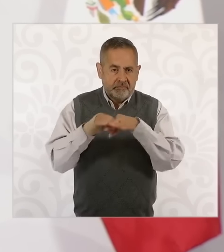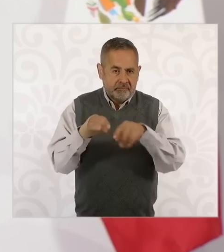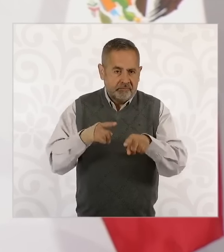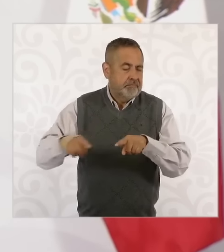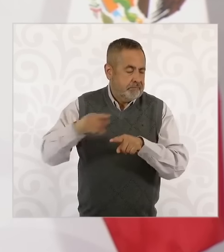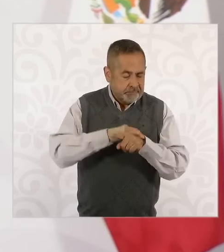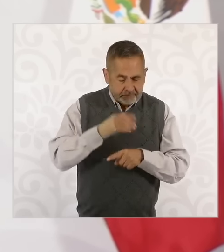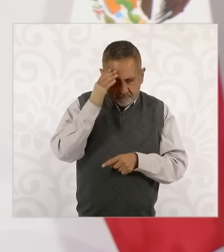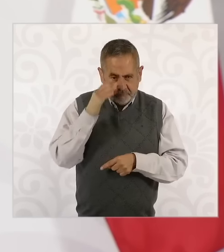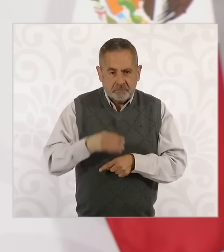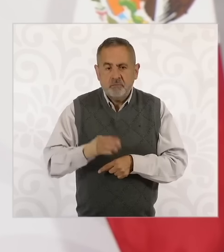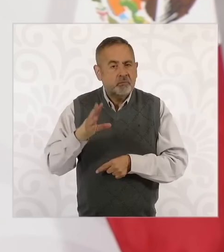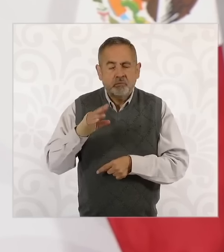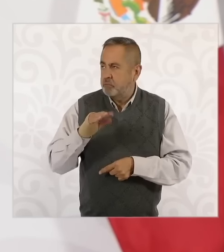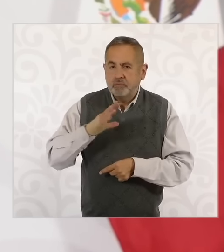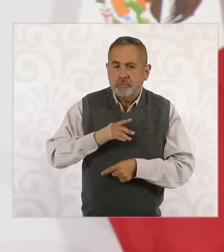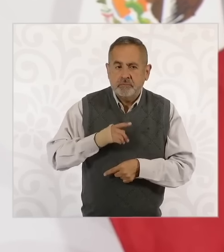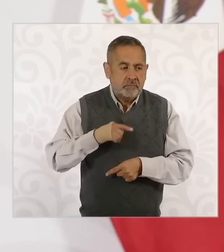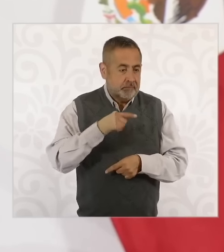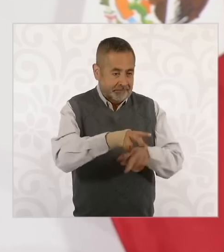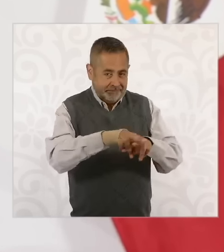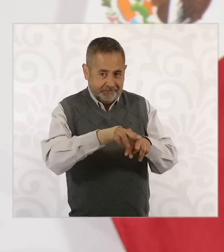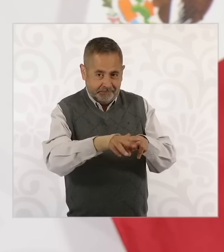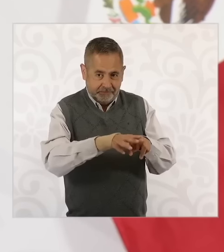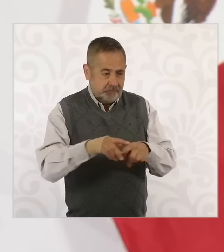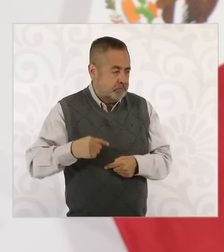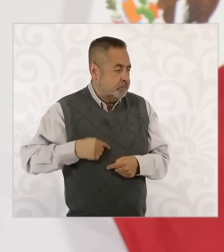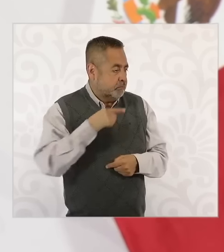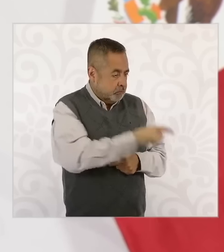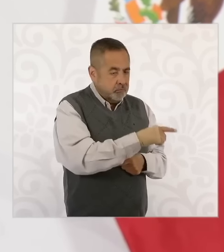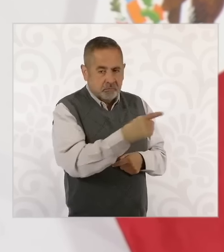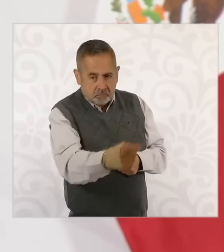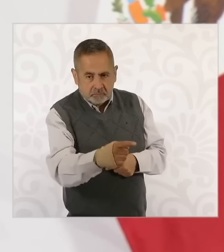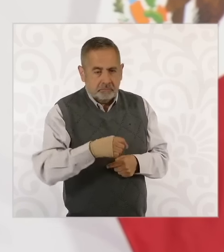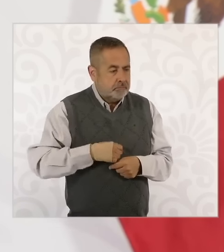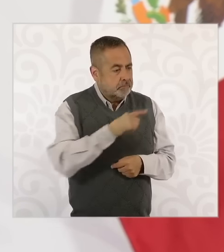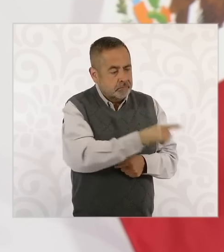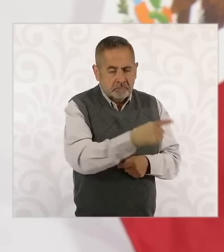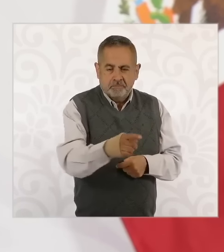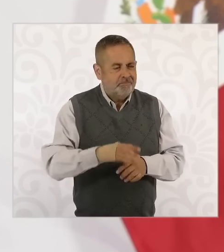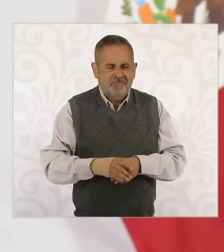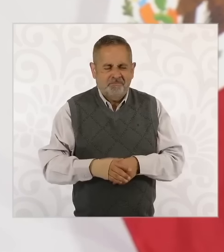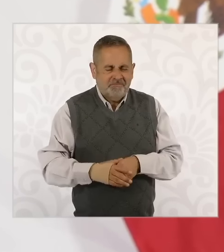hay intermediarios en la liberación del derecho de vida. Si se va a adquirir un pedazo de tierra para